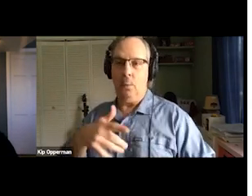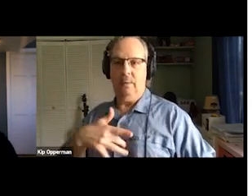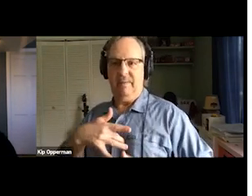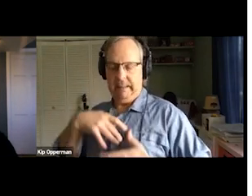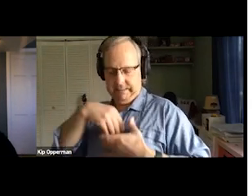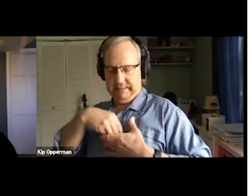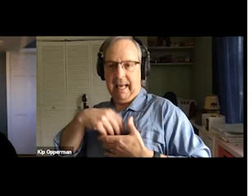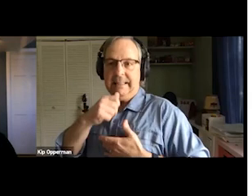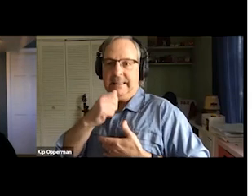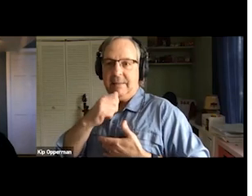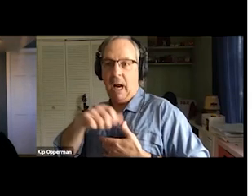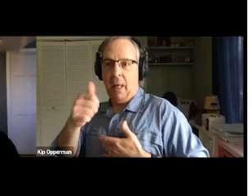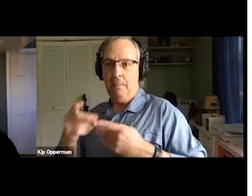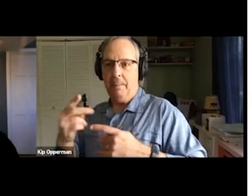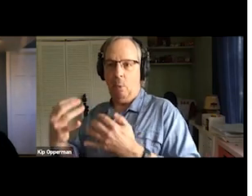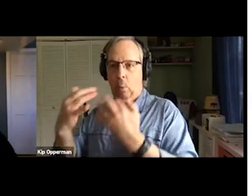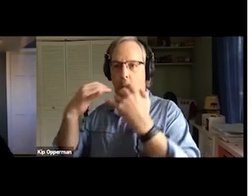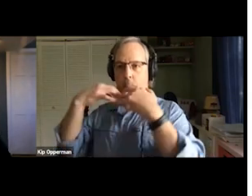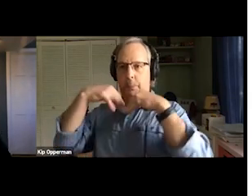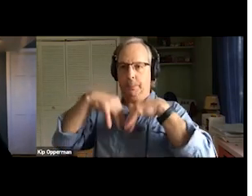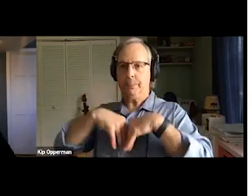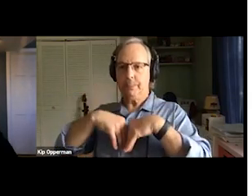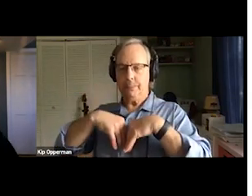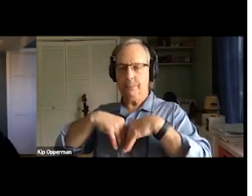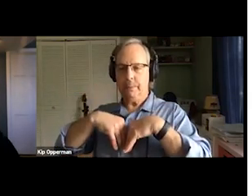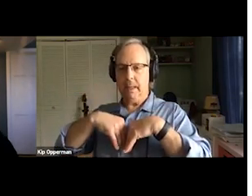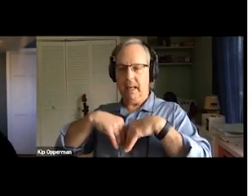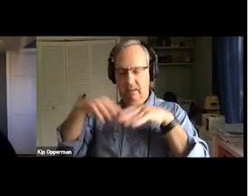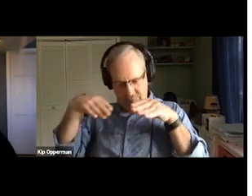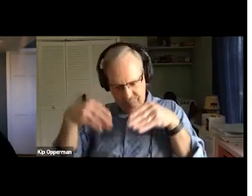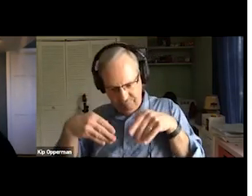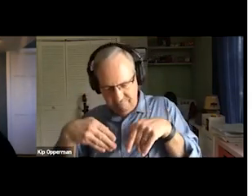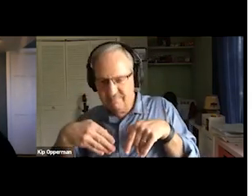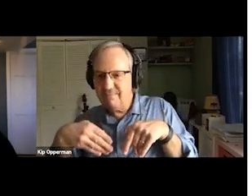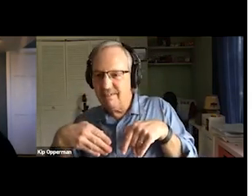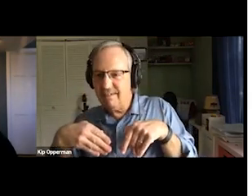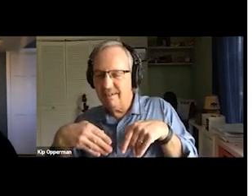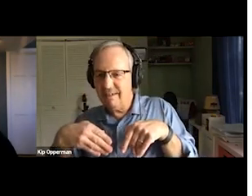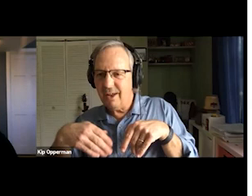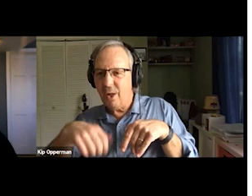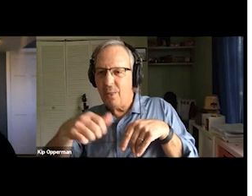tiene implicaciones como preocuparse por esos otros individuos,